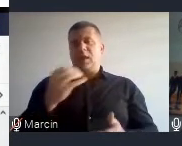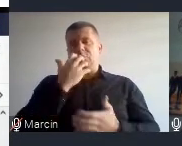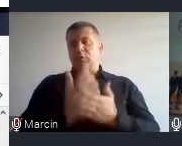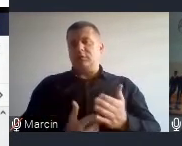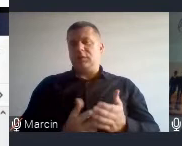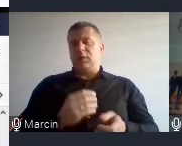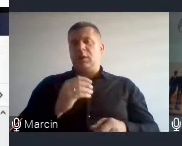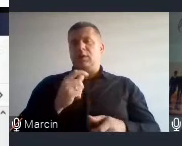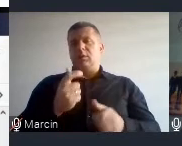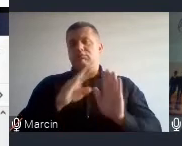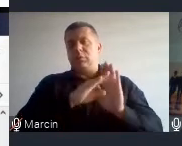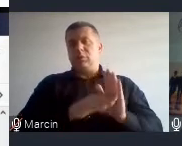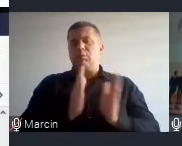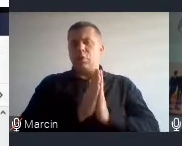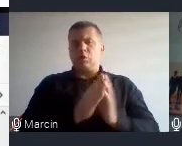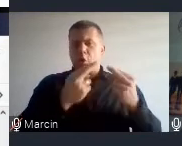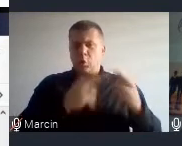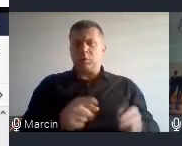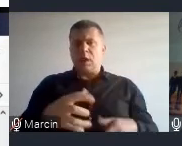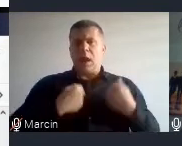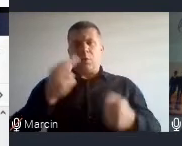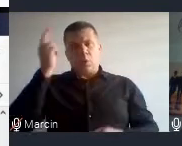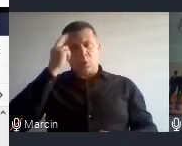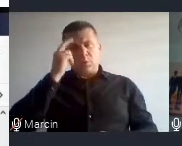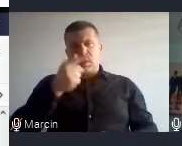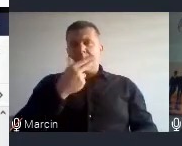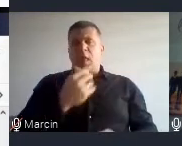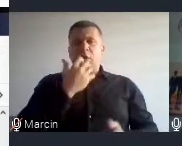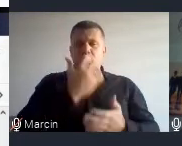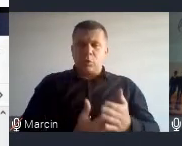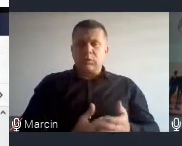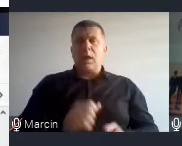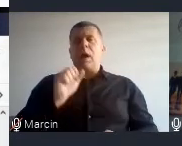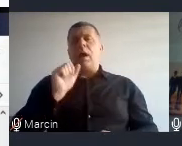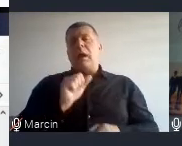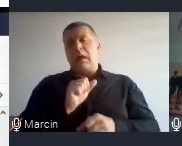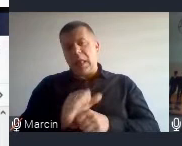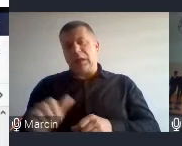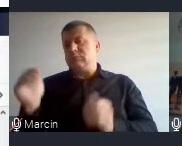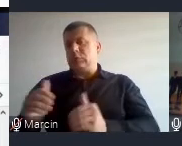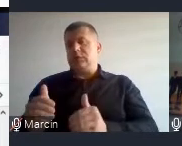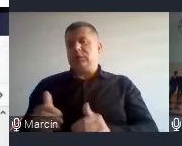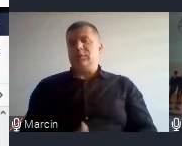Proszę rozróżnić te dwa zagadnienia: „nie stosuje się”, a „możliwe jest niestosowanie”.